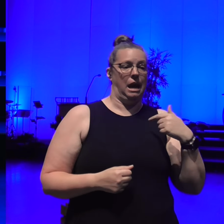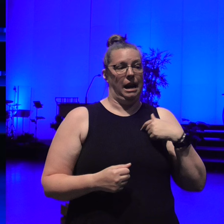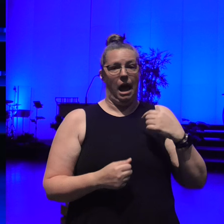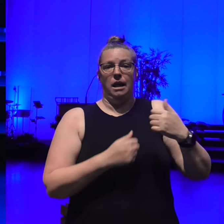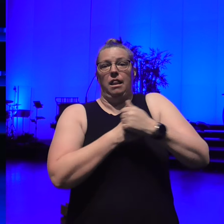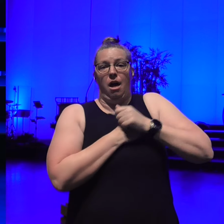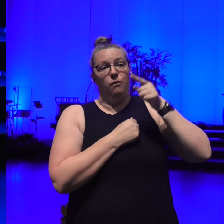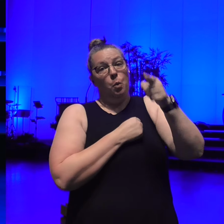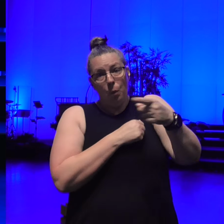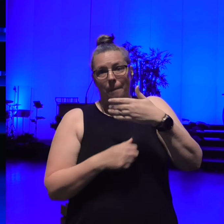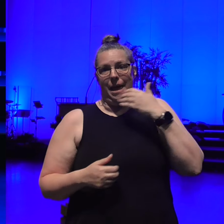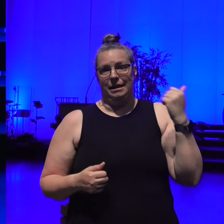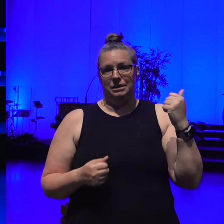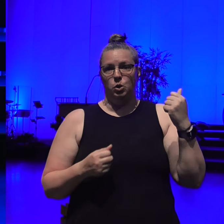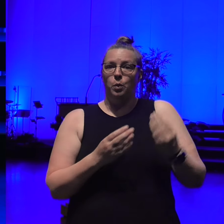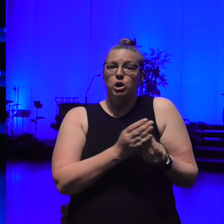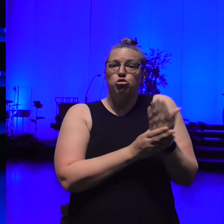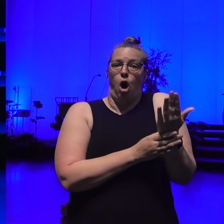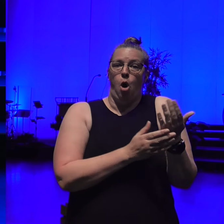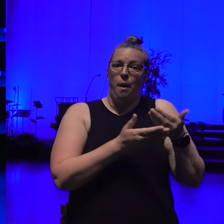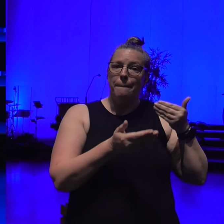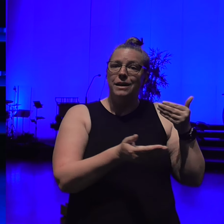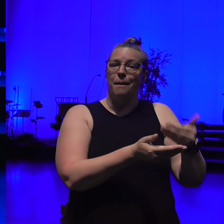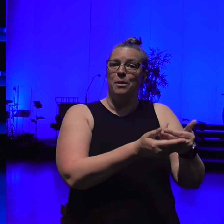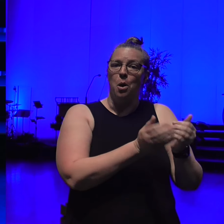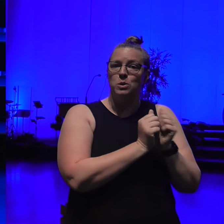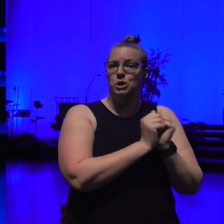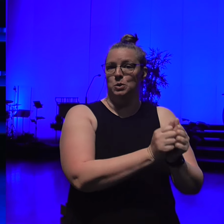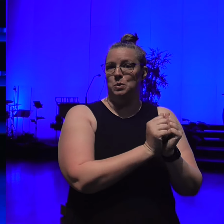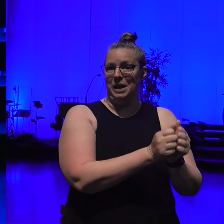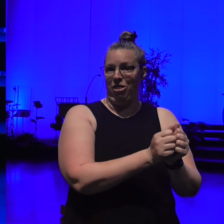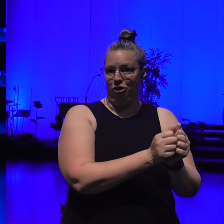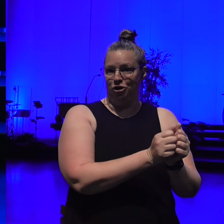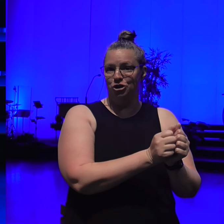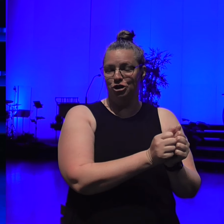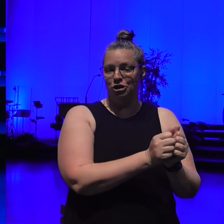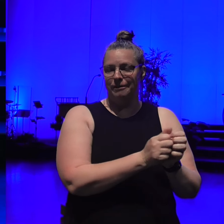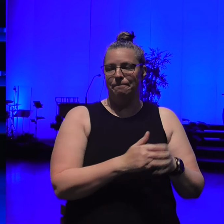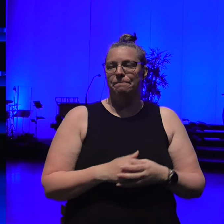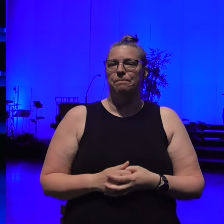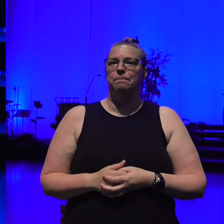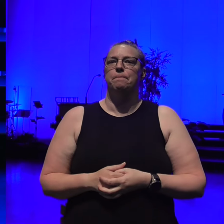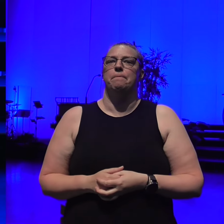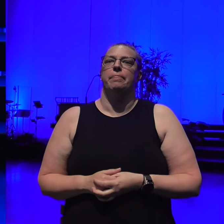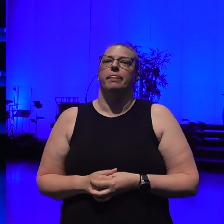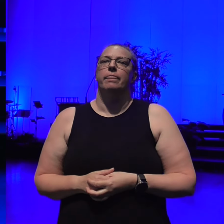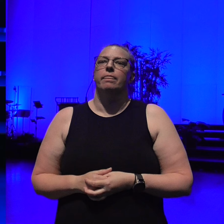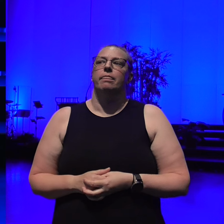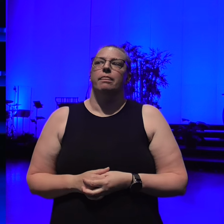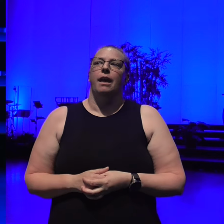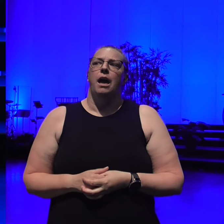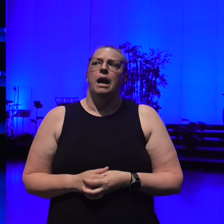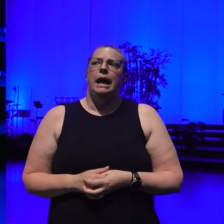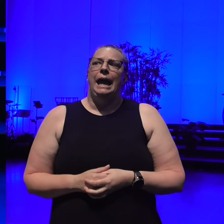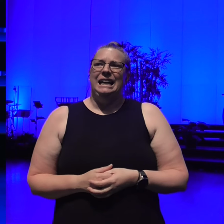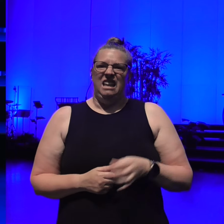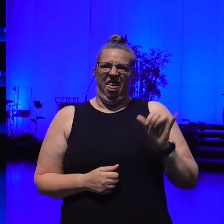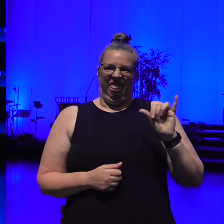para que podamos crecer y ser más cercanos y más íntimos el uno con el otro Se necesita ese nivel de